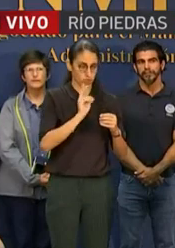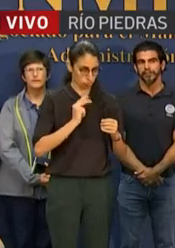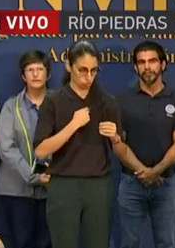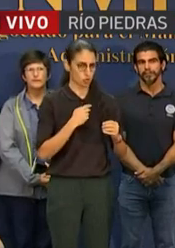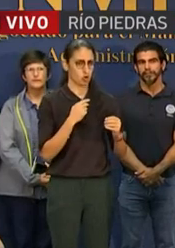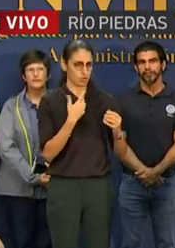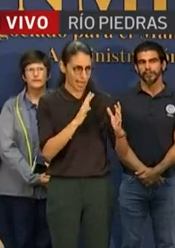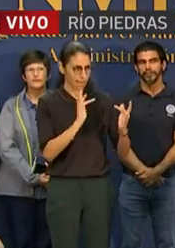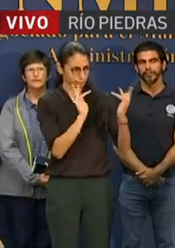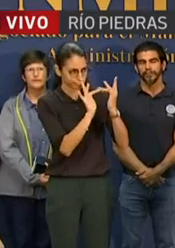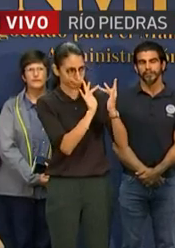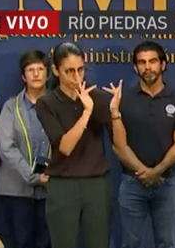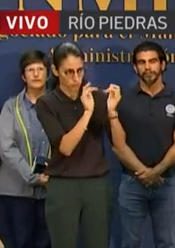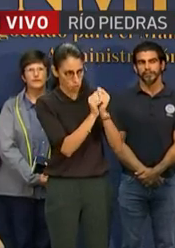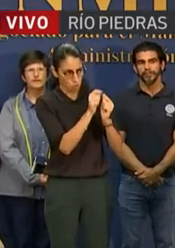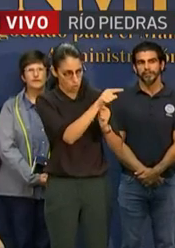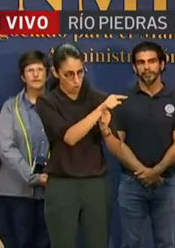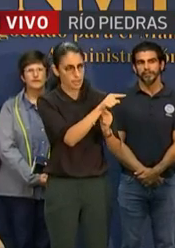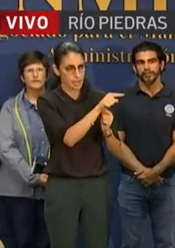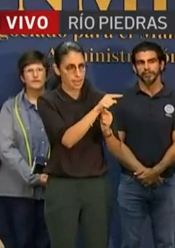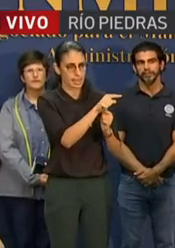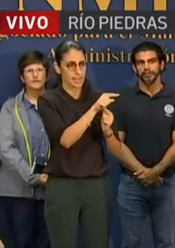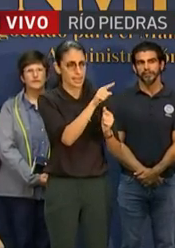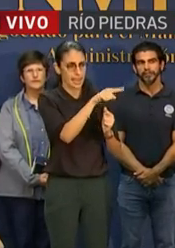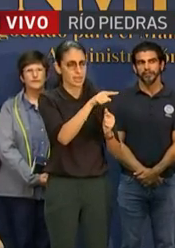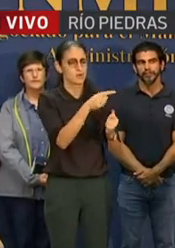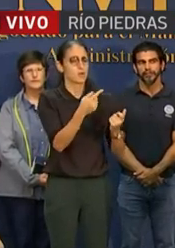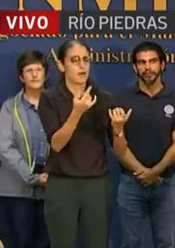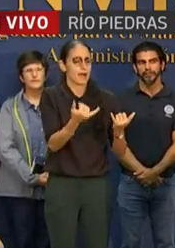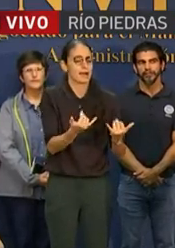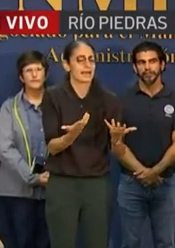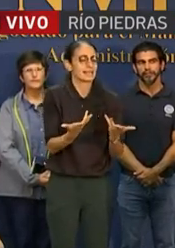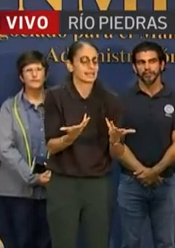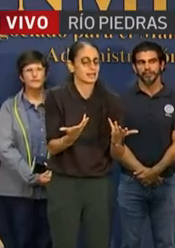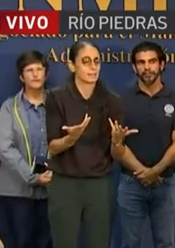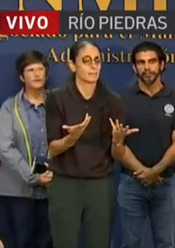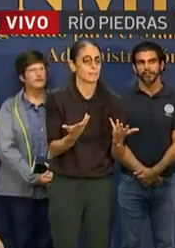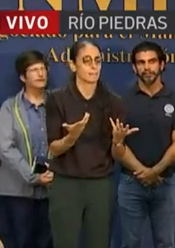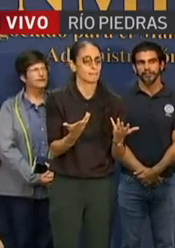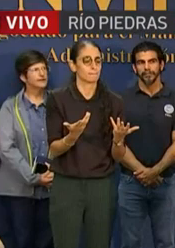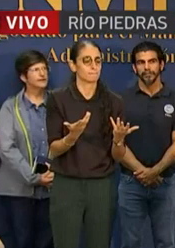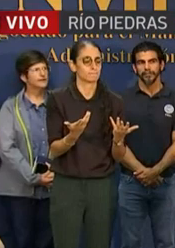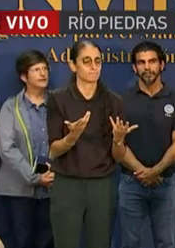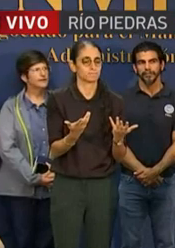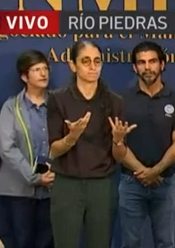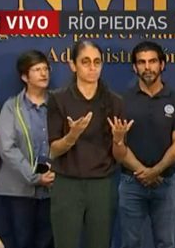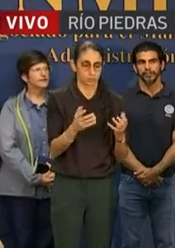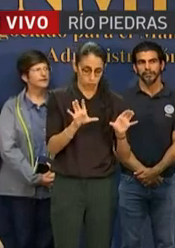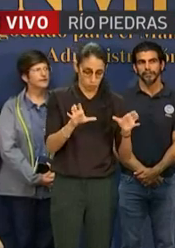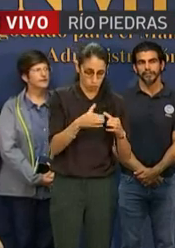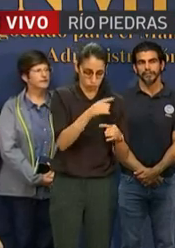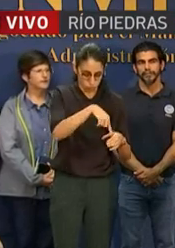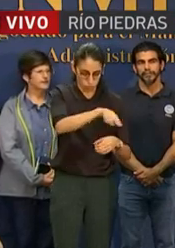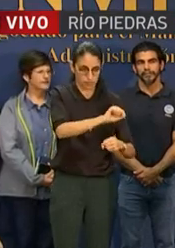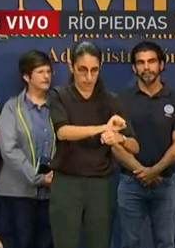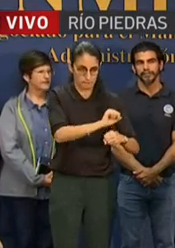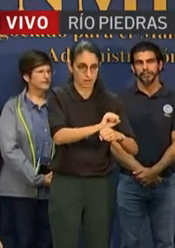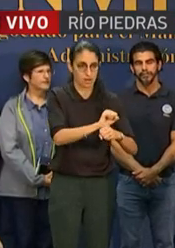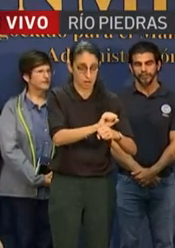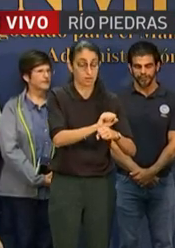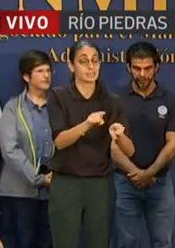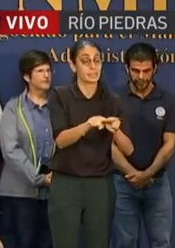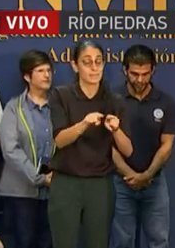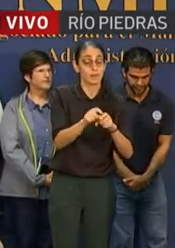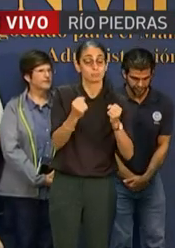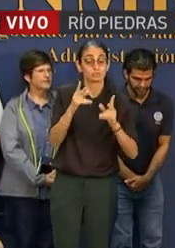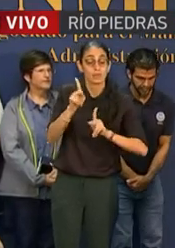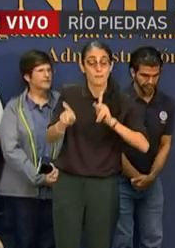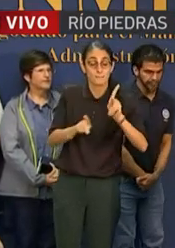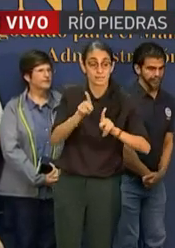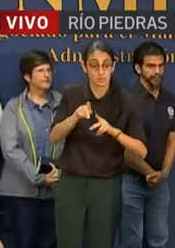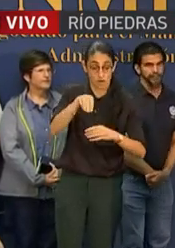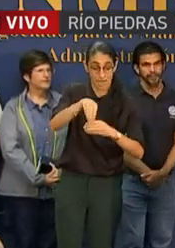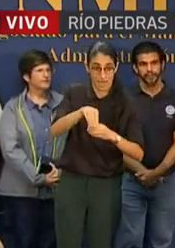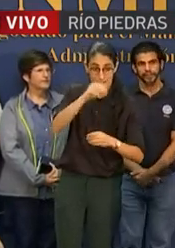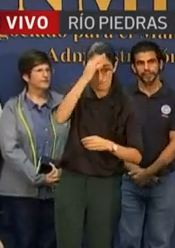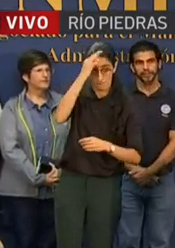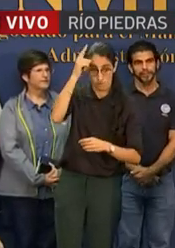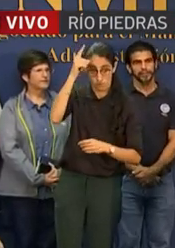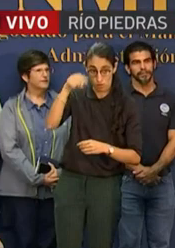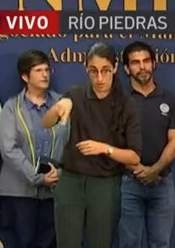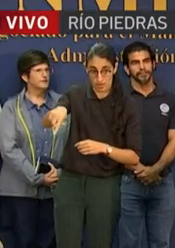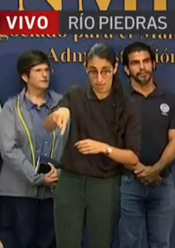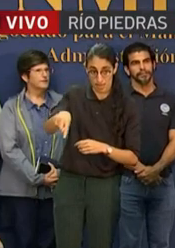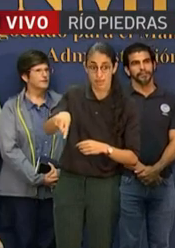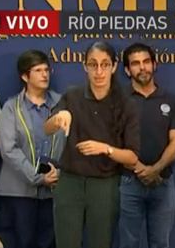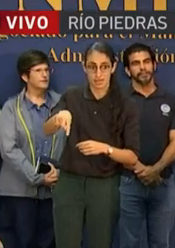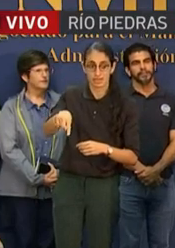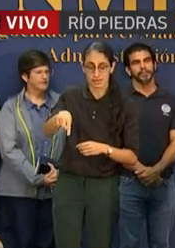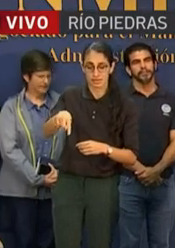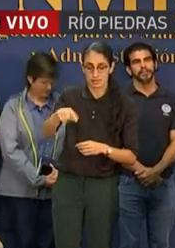ESTA DENTRO DEL PLAN, TOMANDO